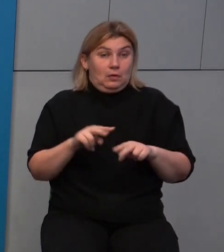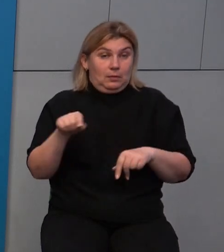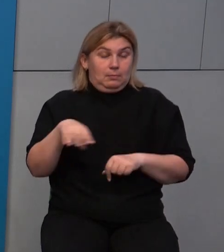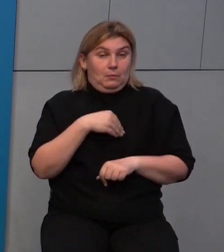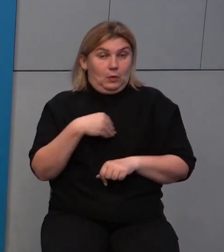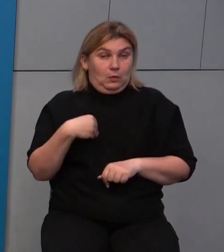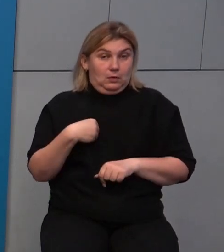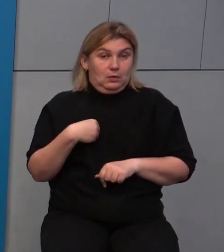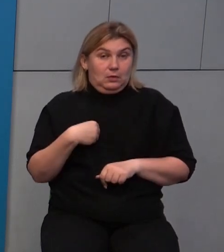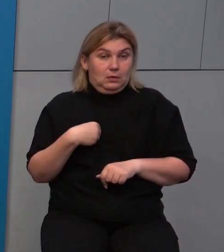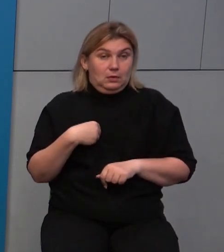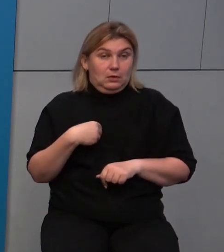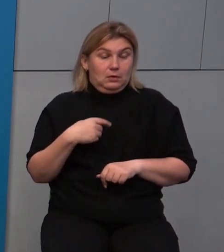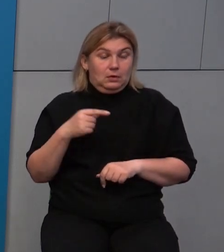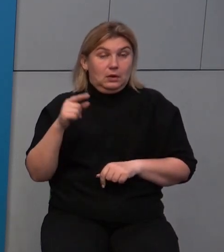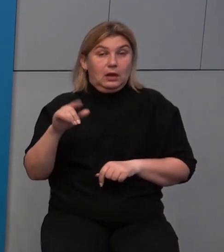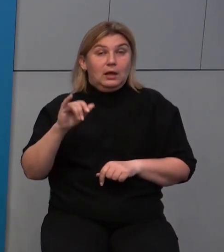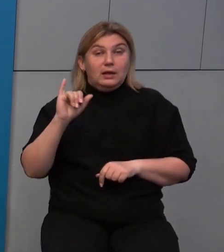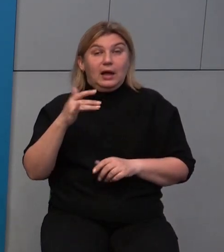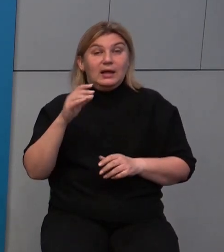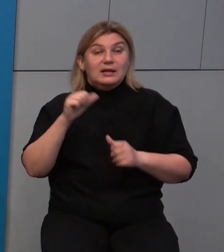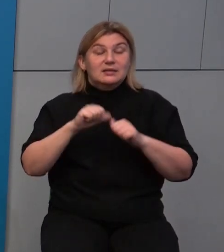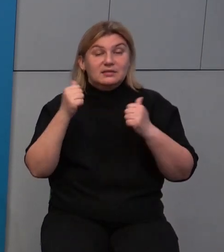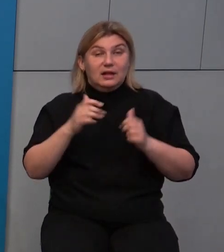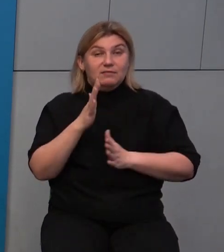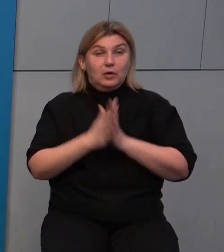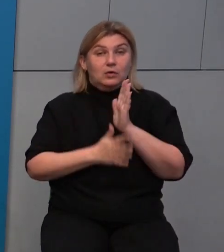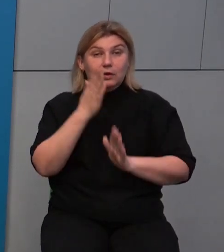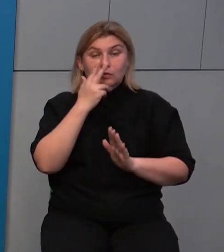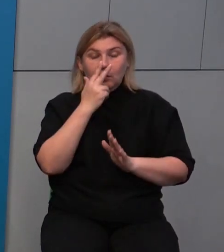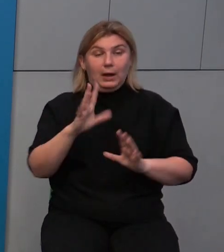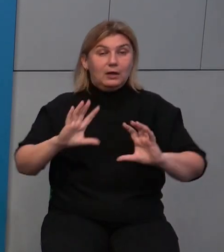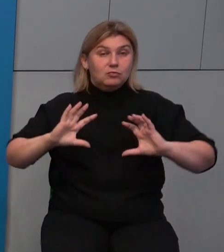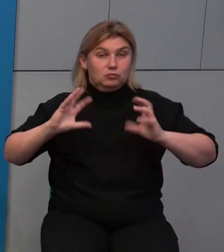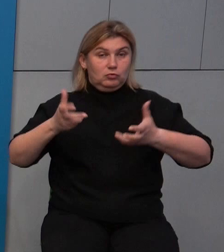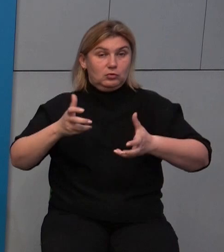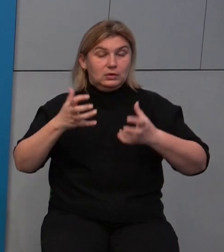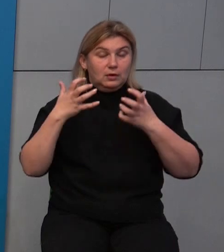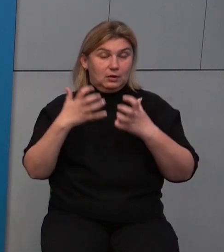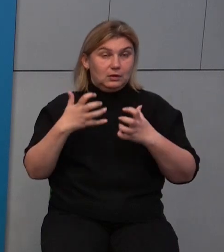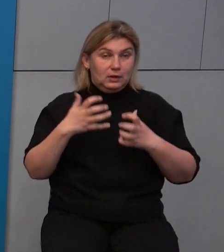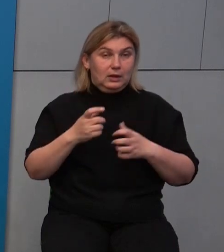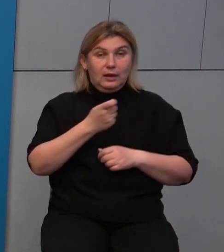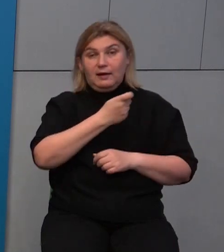Ale jak już w czasie stanu wojennego zobaczył czołgi, to po prostu najchętniej, prawie wyjechał na następny dzień.